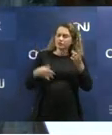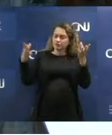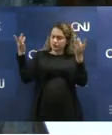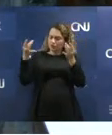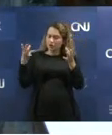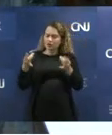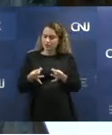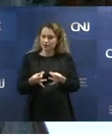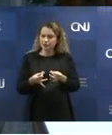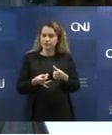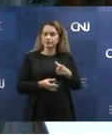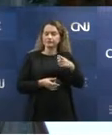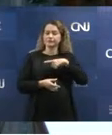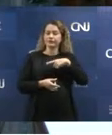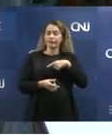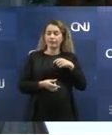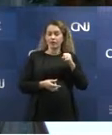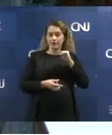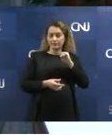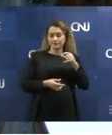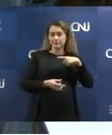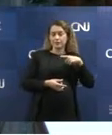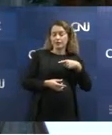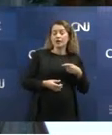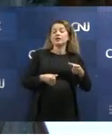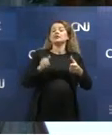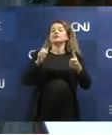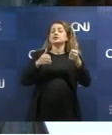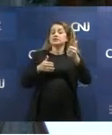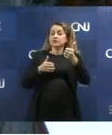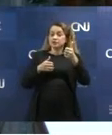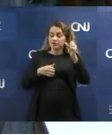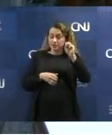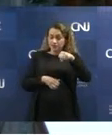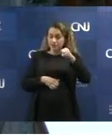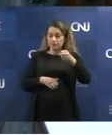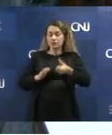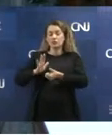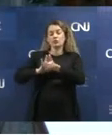existe um retardamento, sim, mas eu não consigo ver particularmente aí.